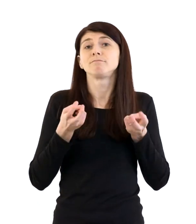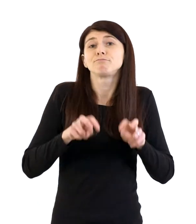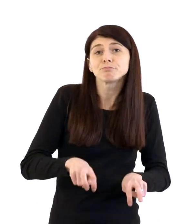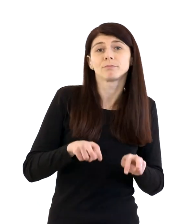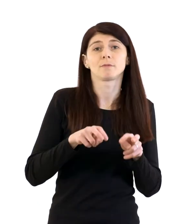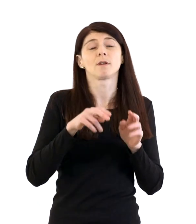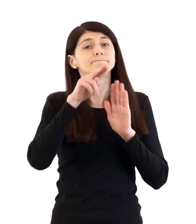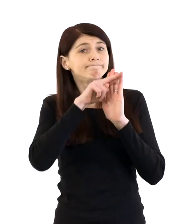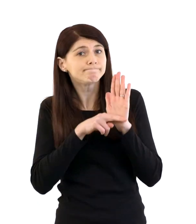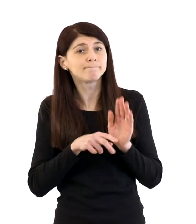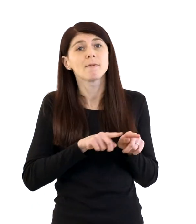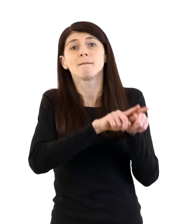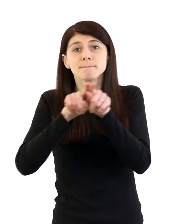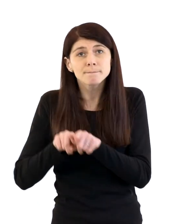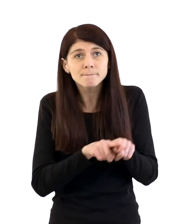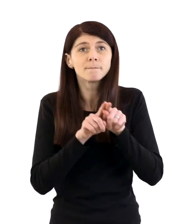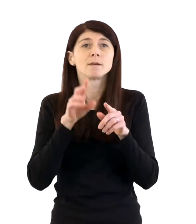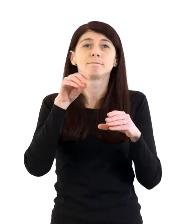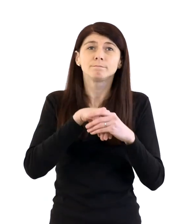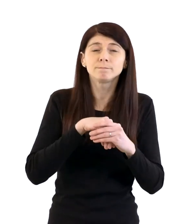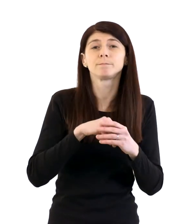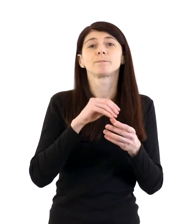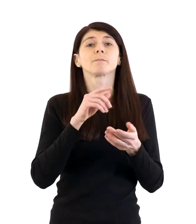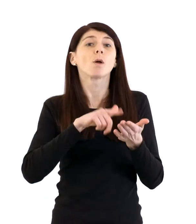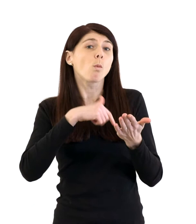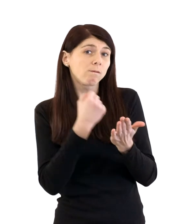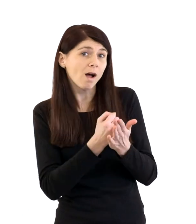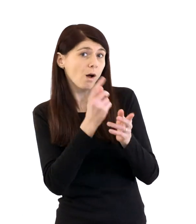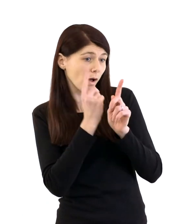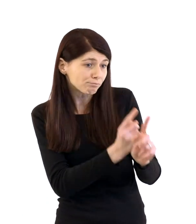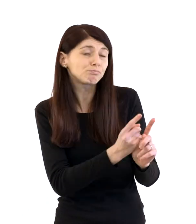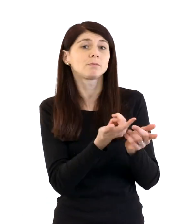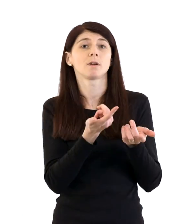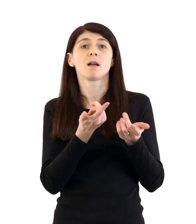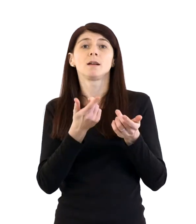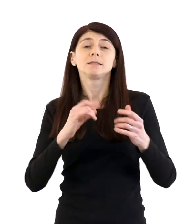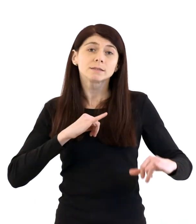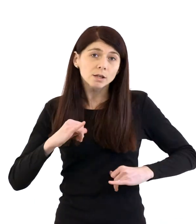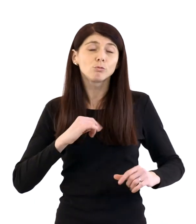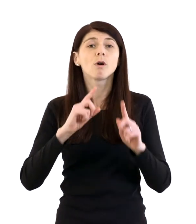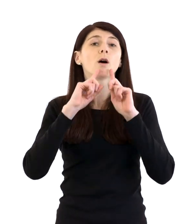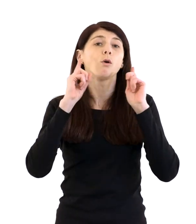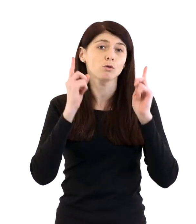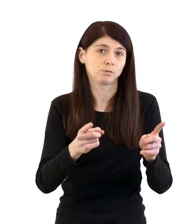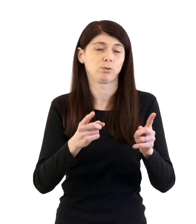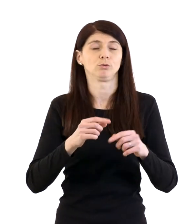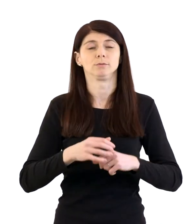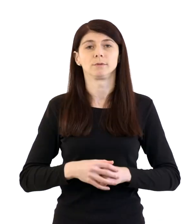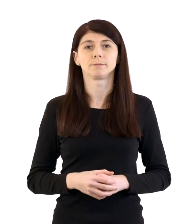tworzenie przepisów, norm i standardów w formie zarządzeń, uchwał i rozporządzeń.